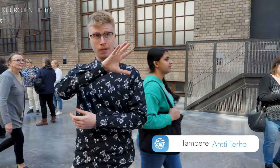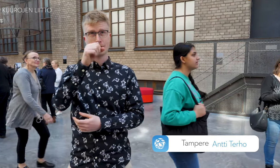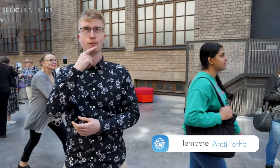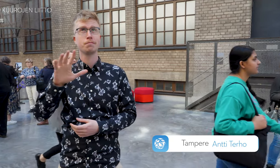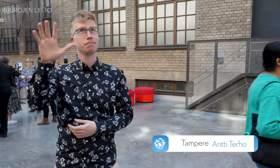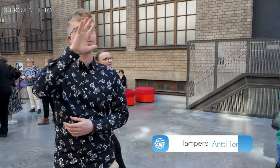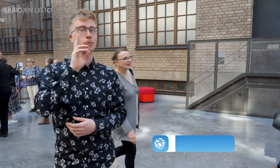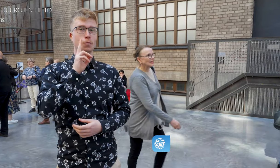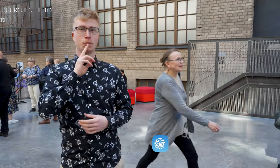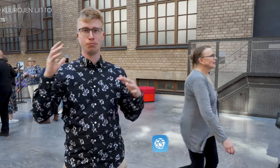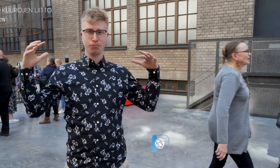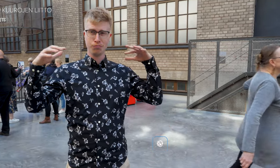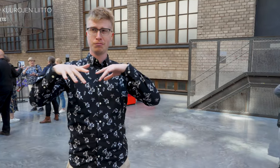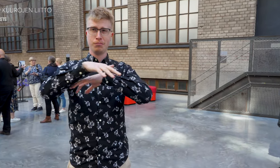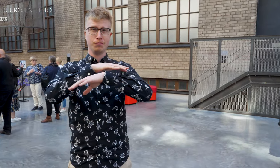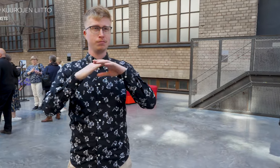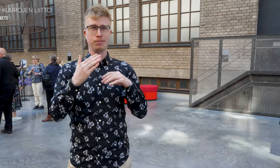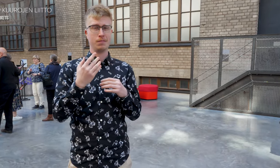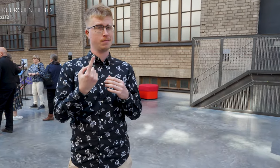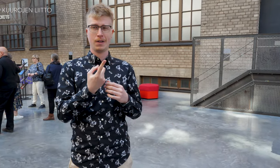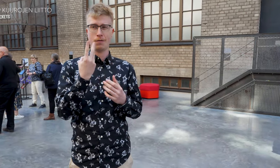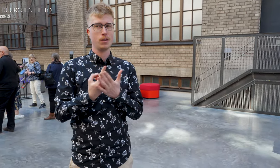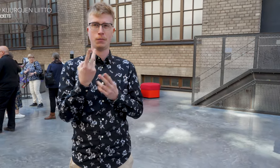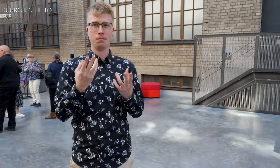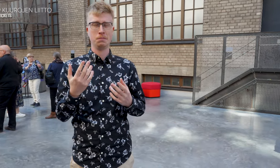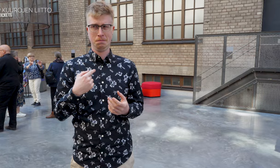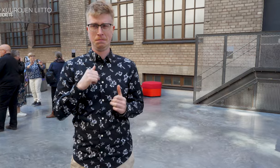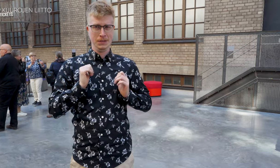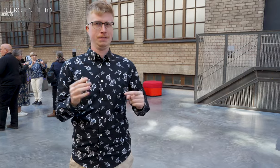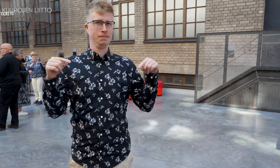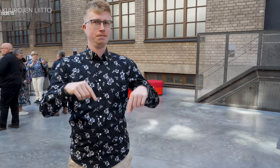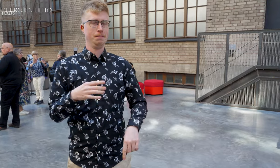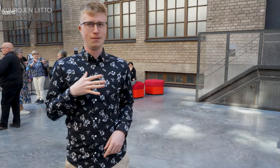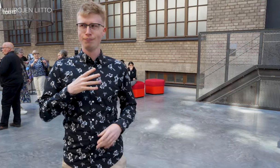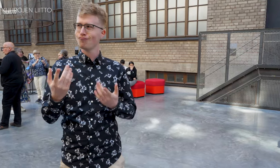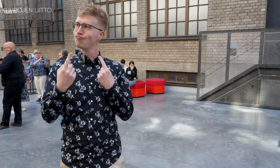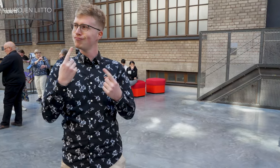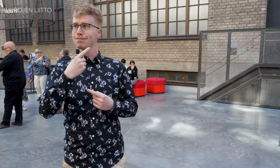Kuuroja kaikkialta Suomesta on kokoontunut tänne ja tällaista tapahtuu harvoin. Joten on itsestään selvää, että minäkin olen täällä.